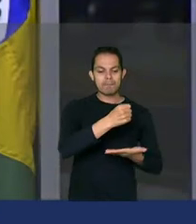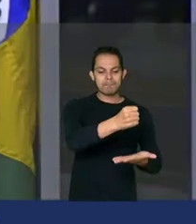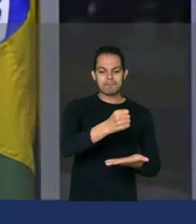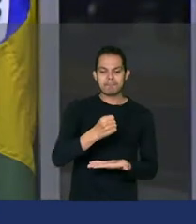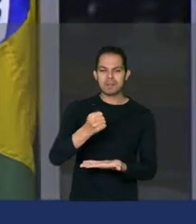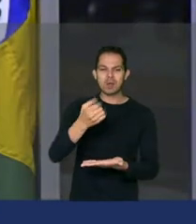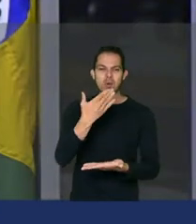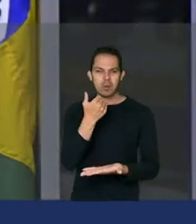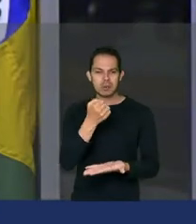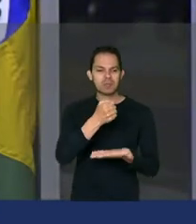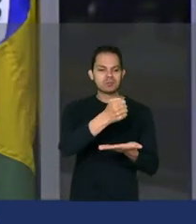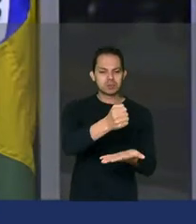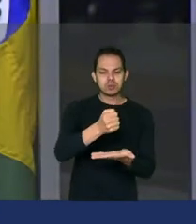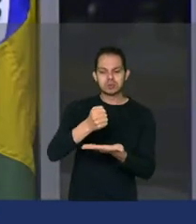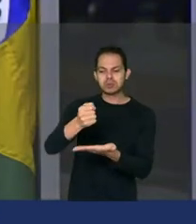5 MIL CESTAS BÁSICAS NO ESTADO DO AMAZONAS, MAS MAIS